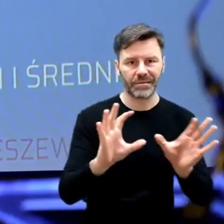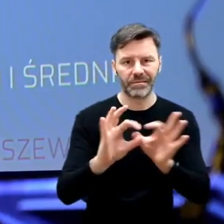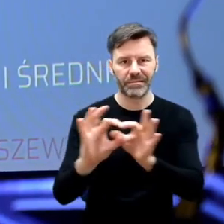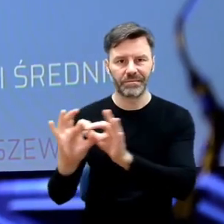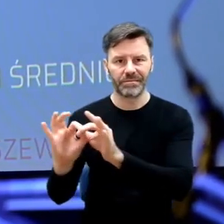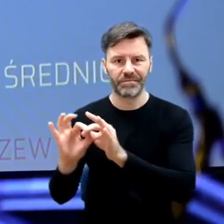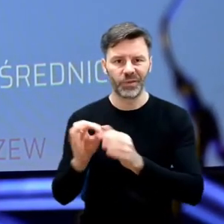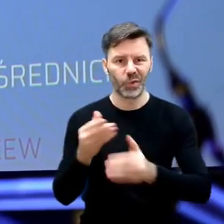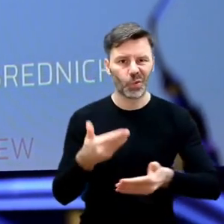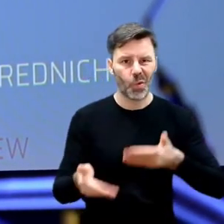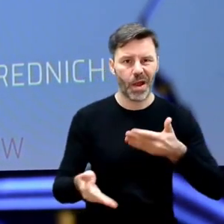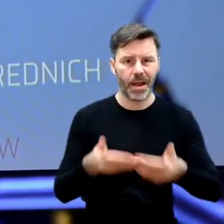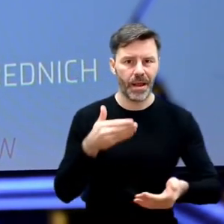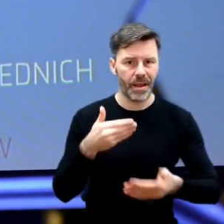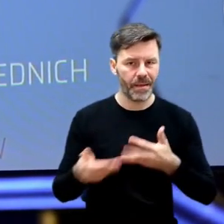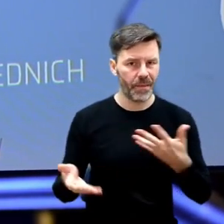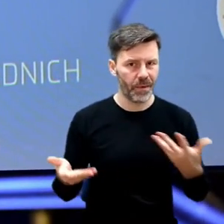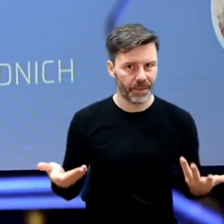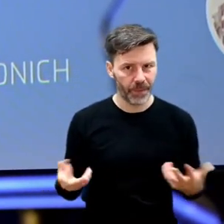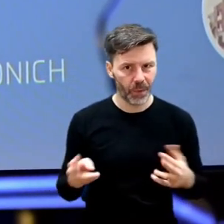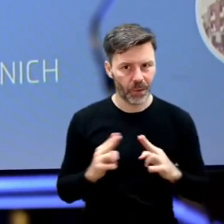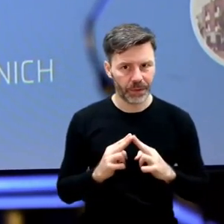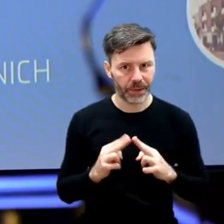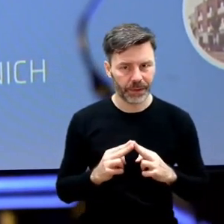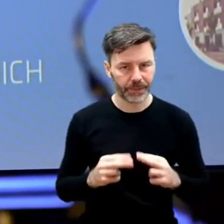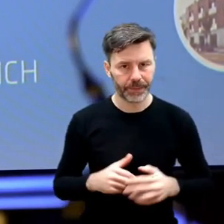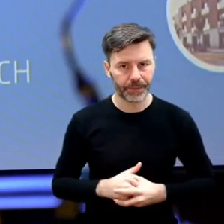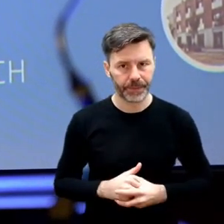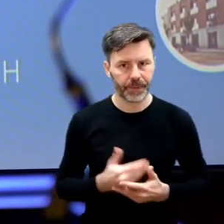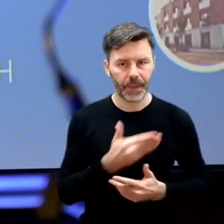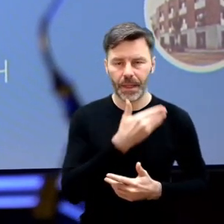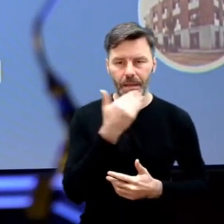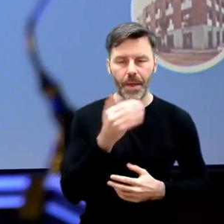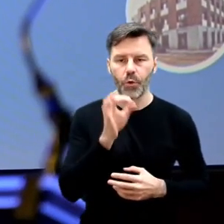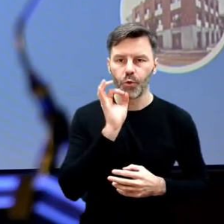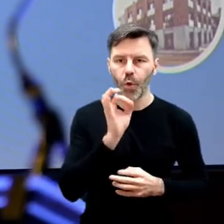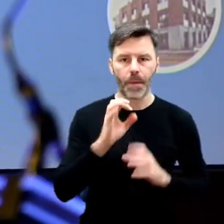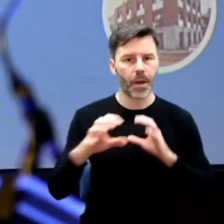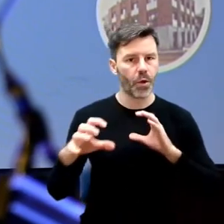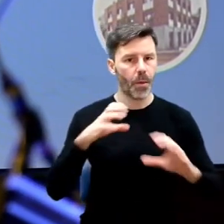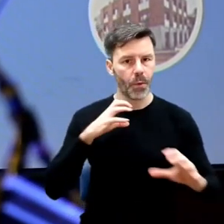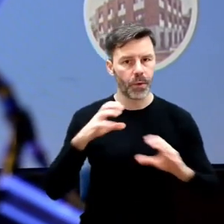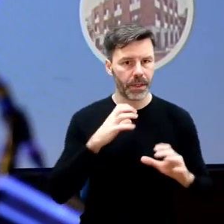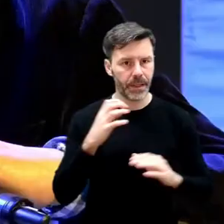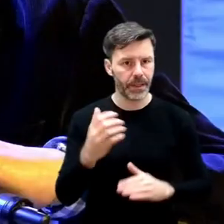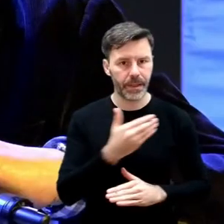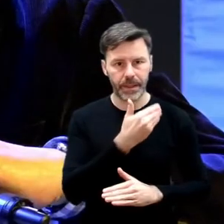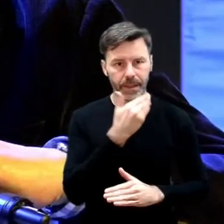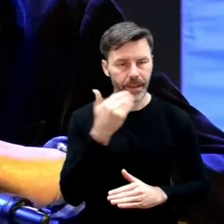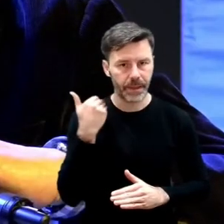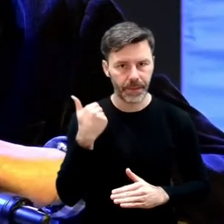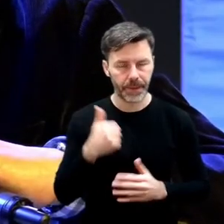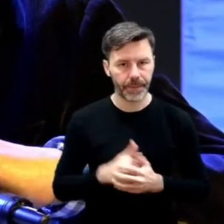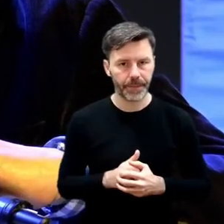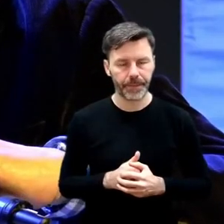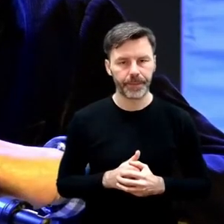My nie mamy takiej dobrej komunikacji. Pytanie otwarte, czy wystarczająco